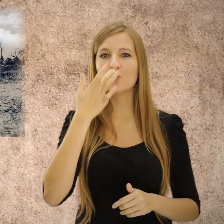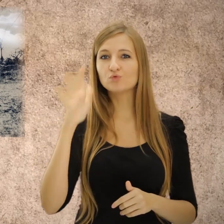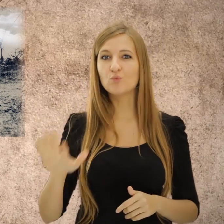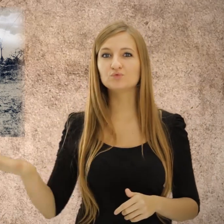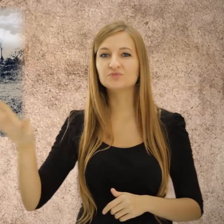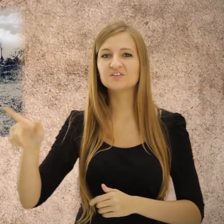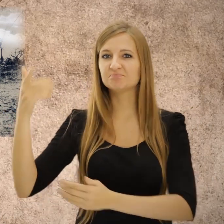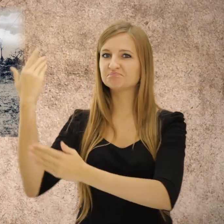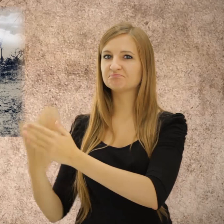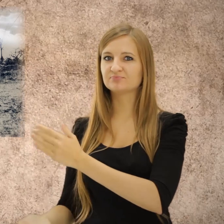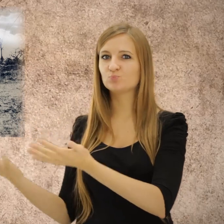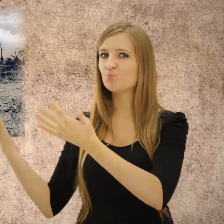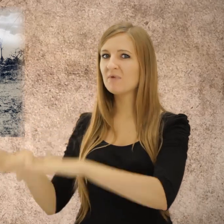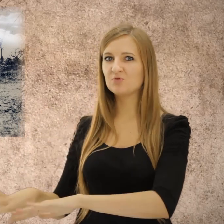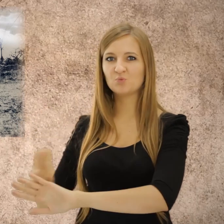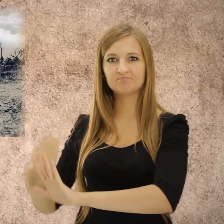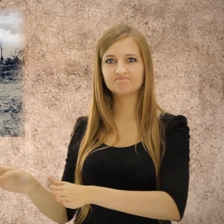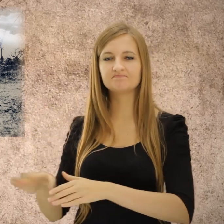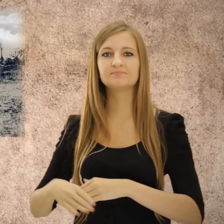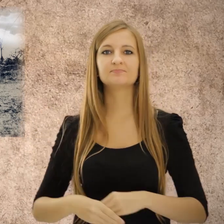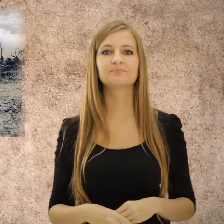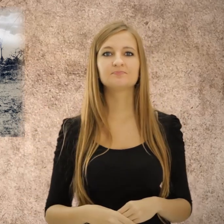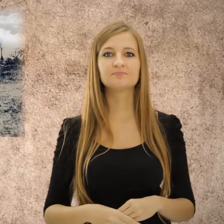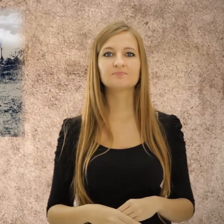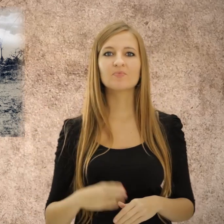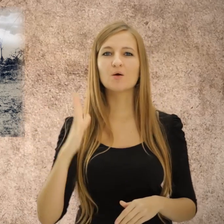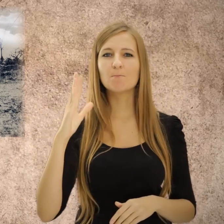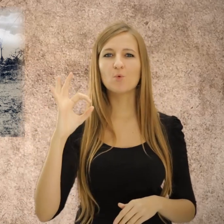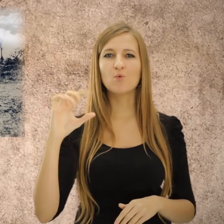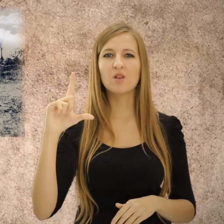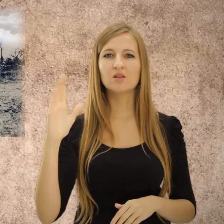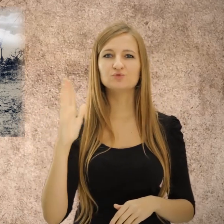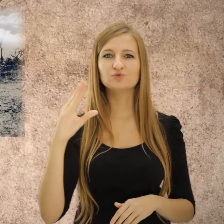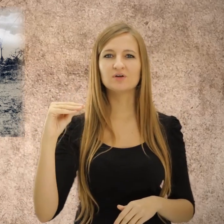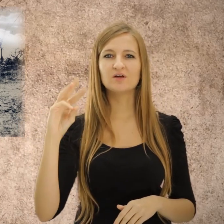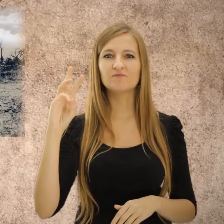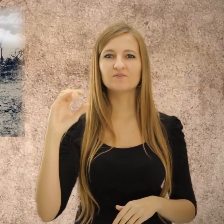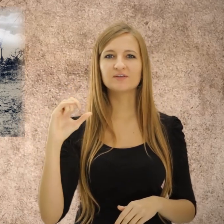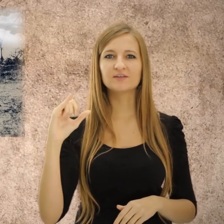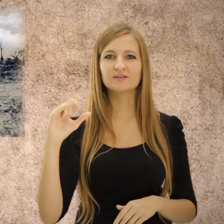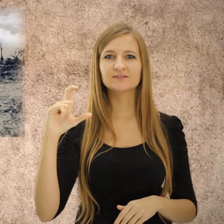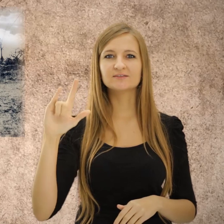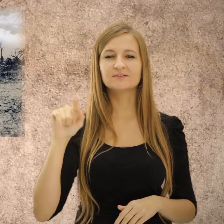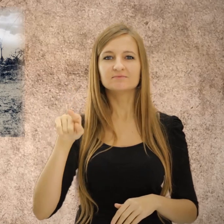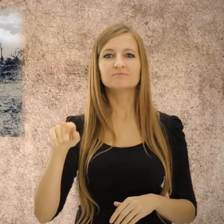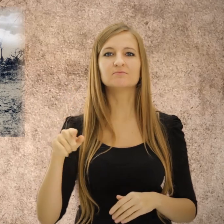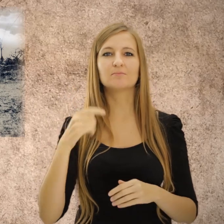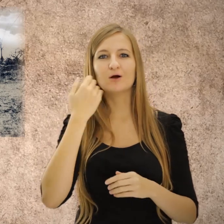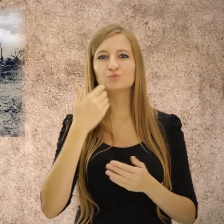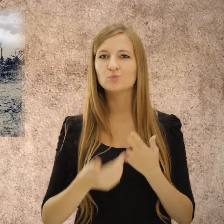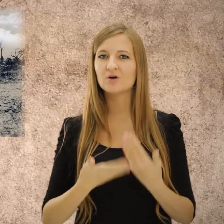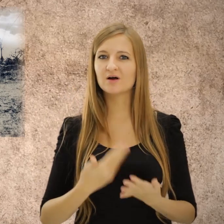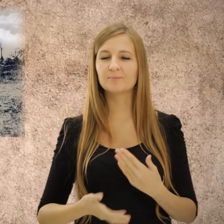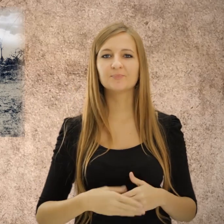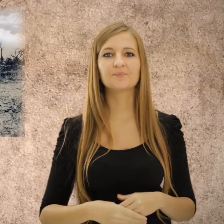Carska Rosja upadła, przestała istnieć, a Bolszewicy byli jeszcze słabi.